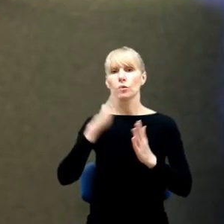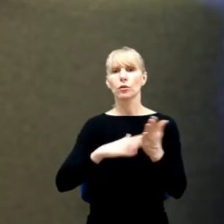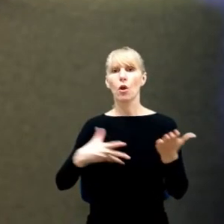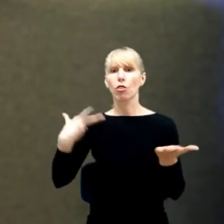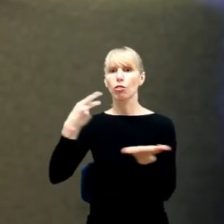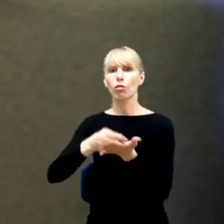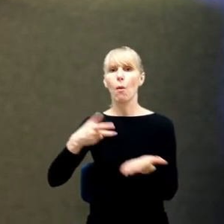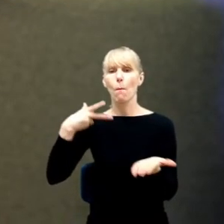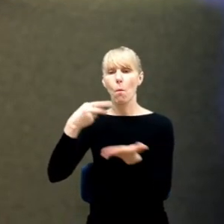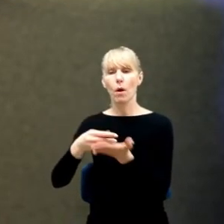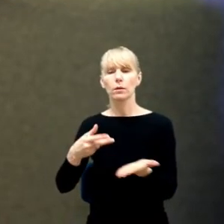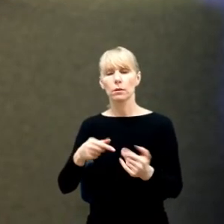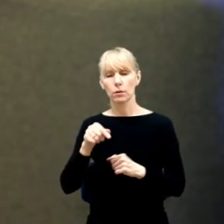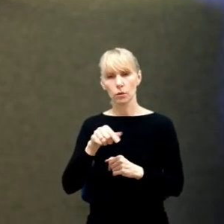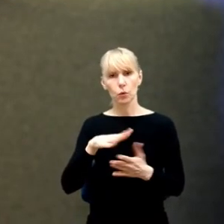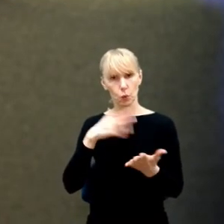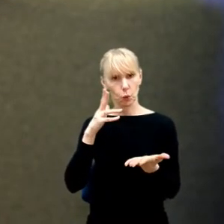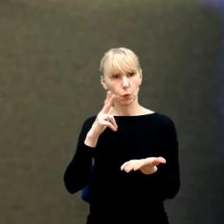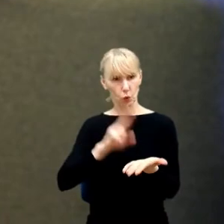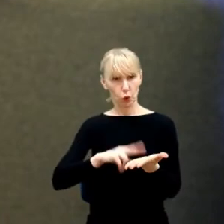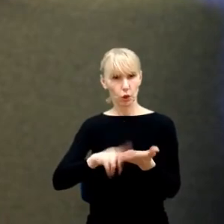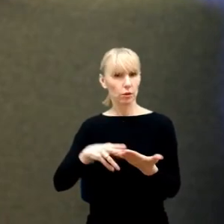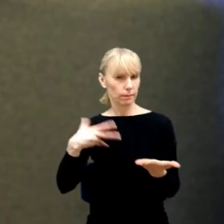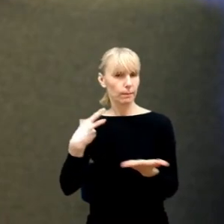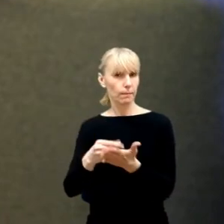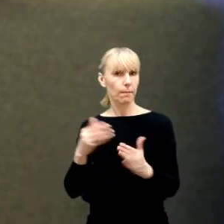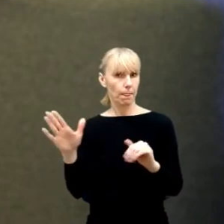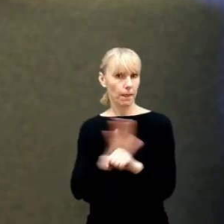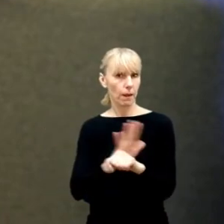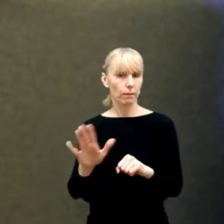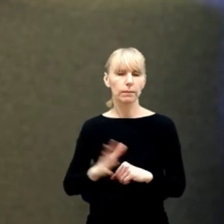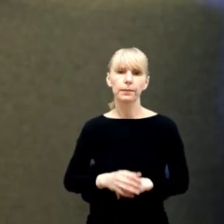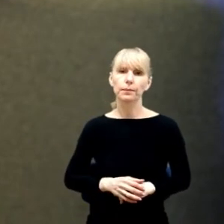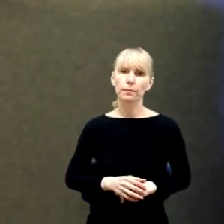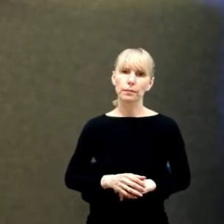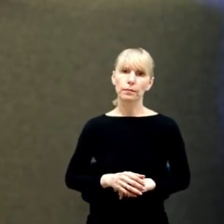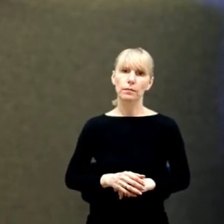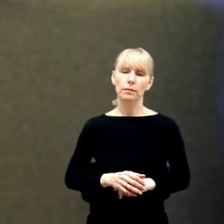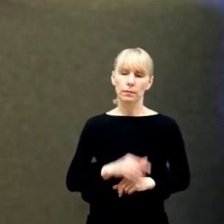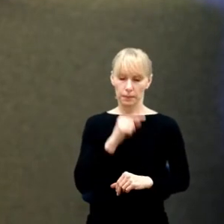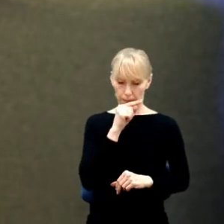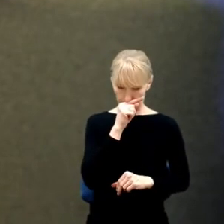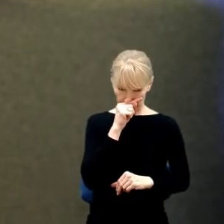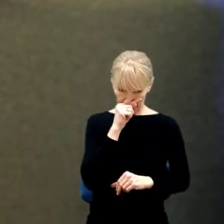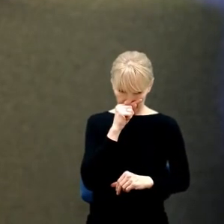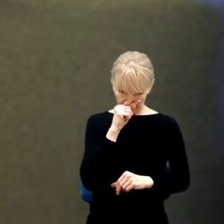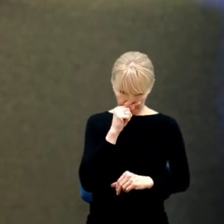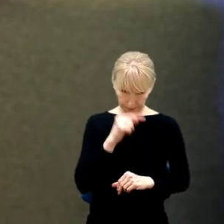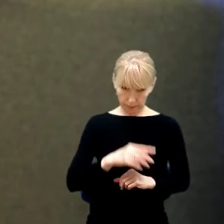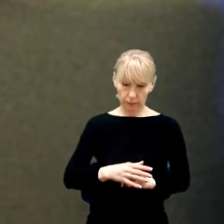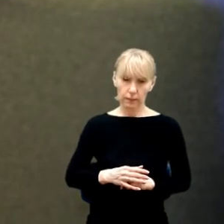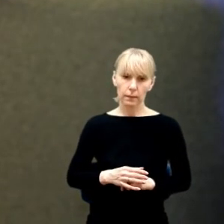Jeżeli chodzi o kilka wątków, które tutaj się pojawiło, które sobie zanotowałem,